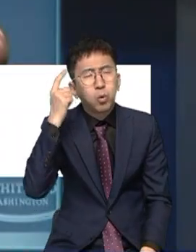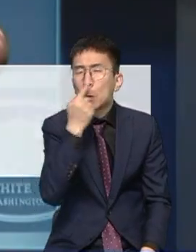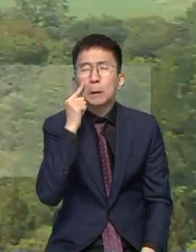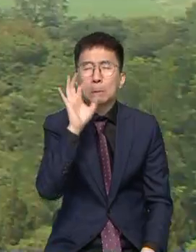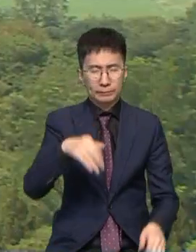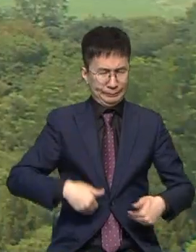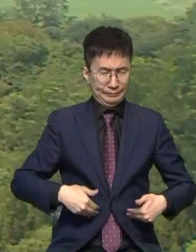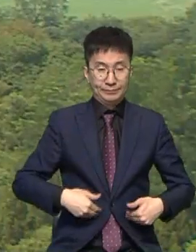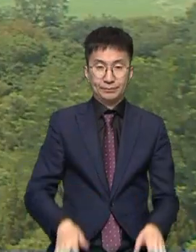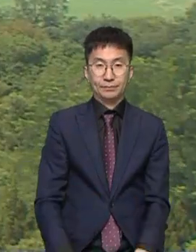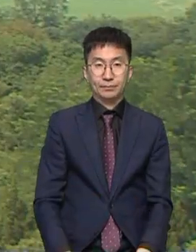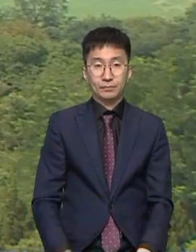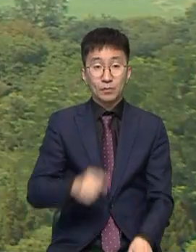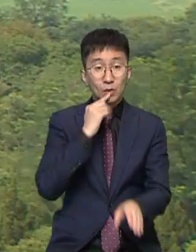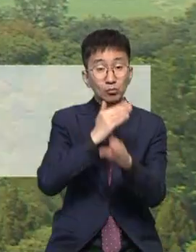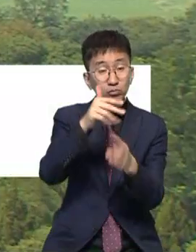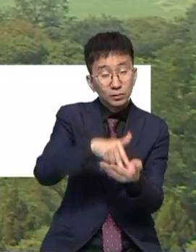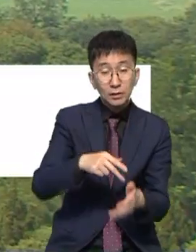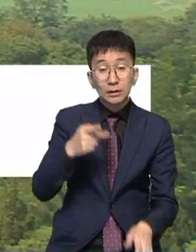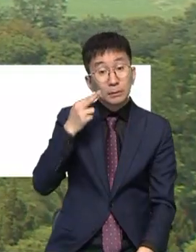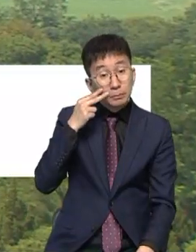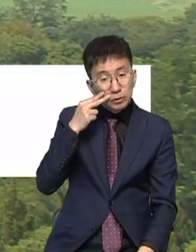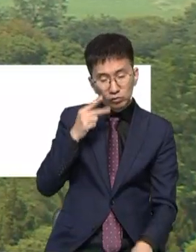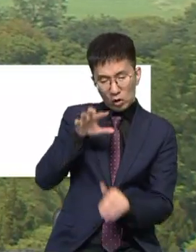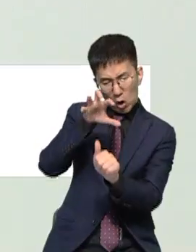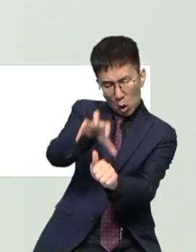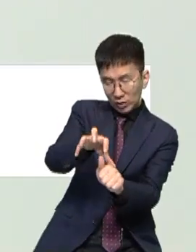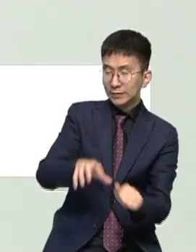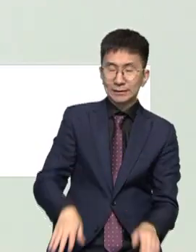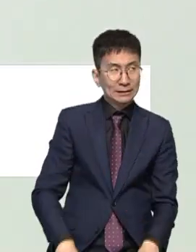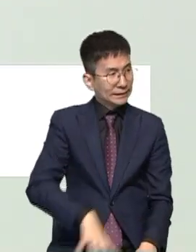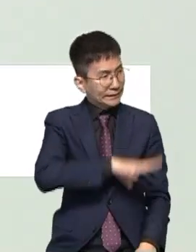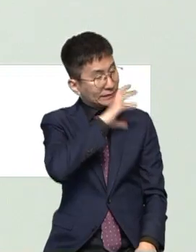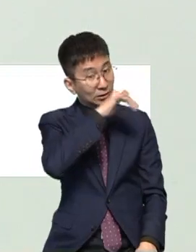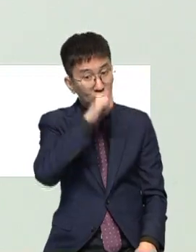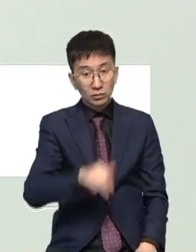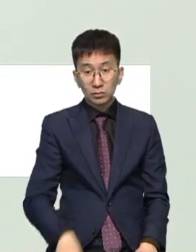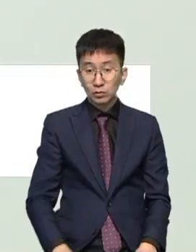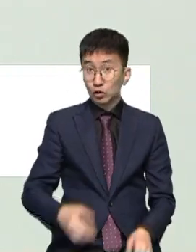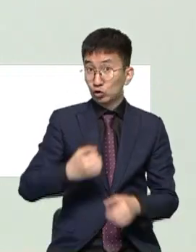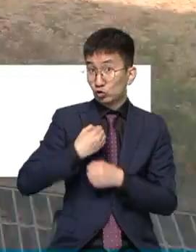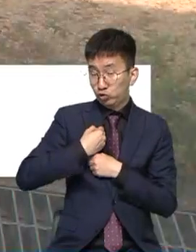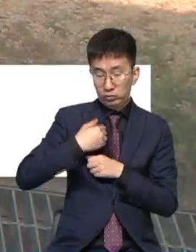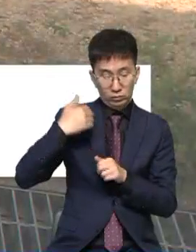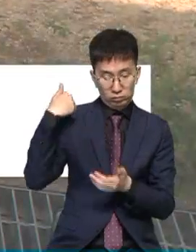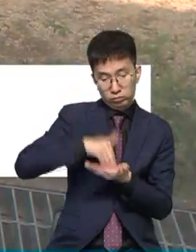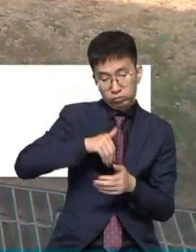(기자) 북한은 미국의 확장억제 강화에 반발하고 있지만 병사 송환 문제를 두고 북미가 마주앉을 가능성이 제기되고